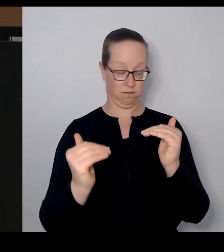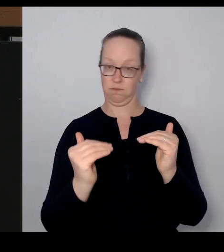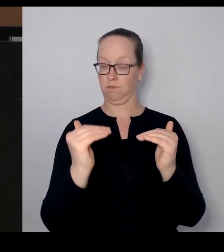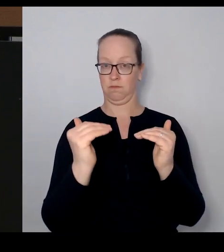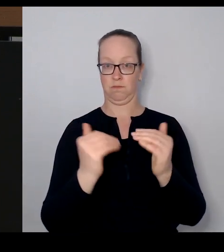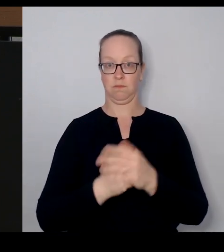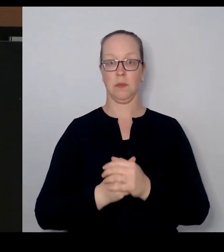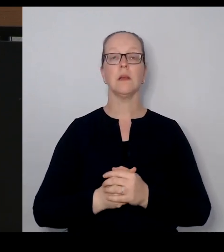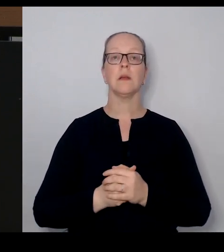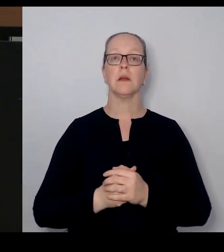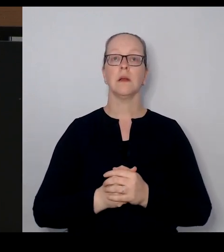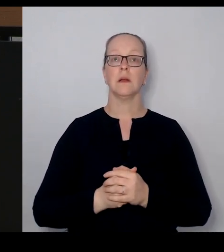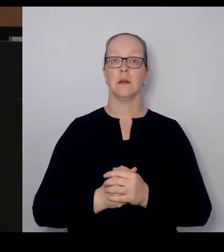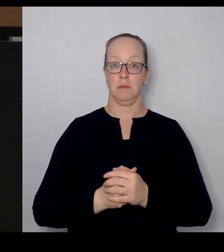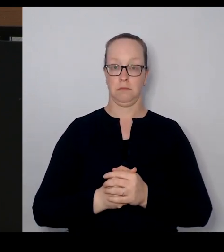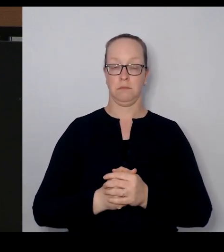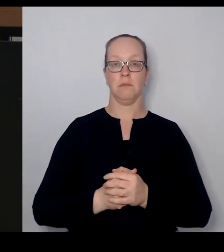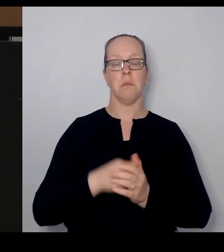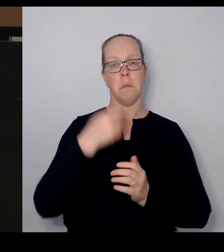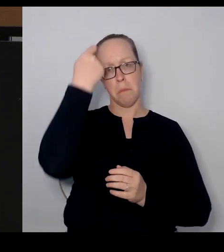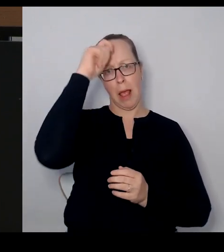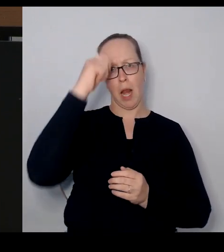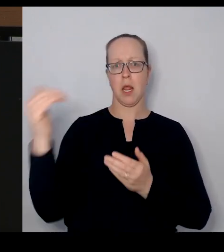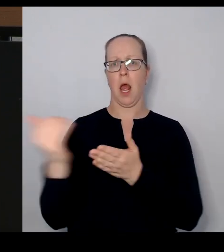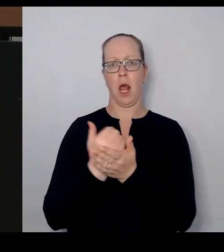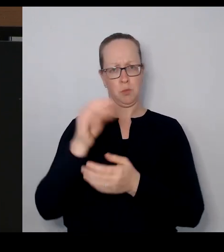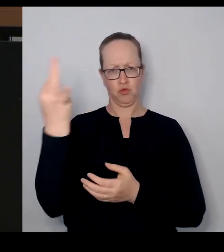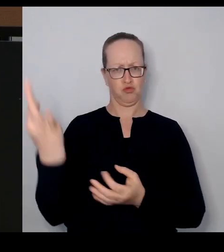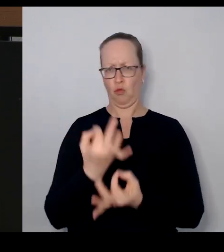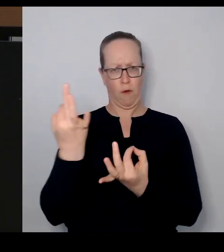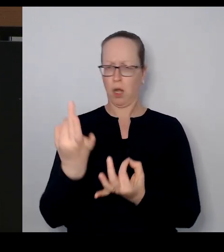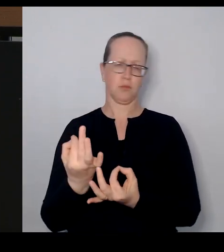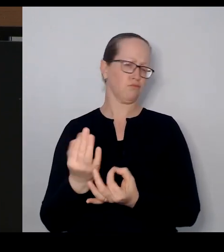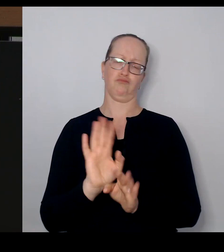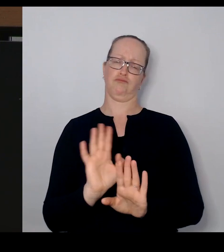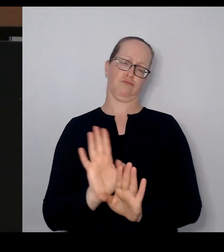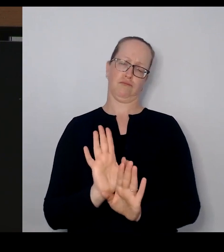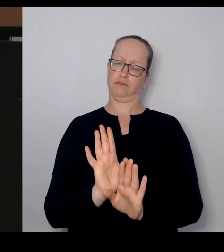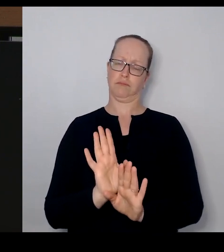Die Einnahmen sind in den letzten Jahren kontinuierlich gestiegen,